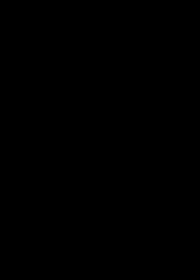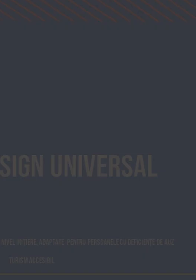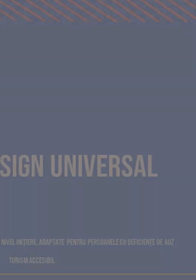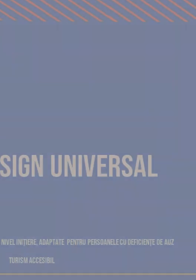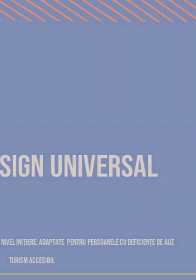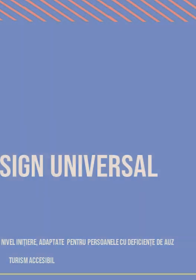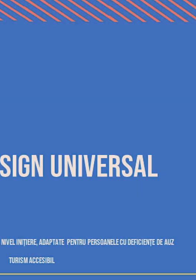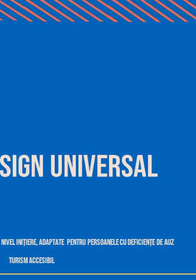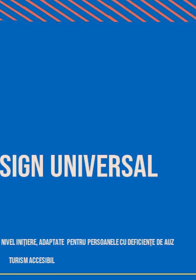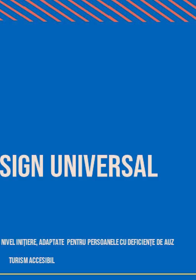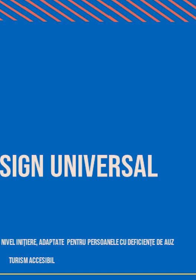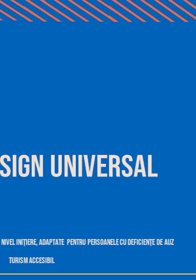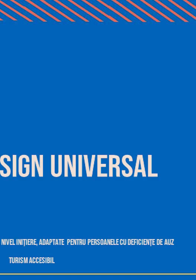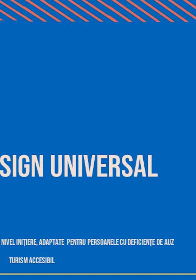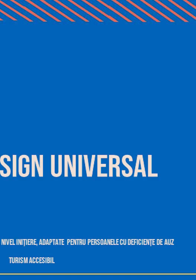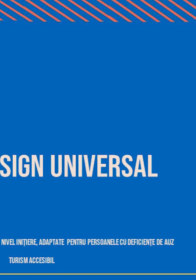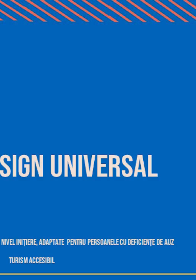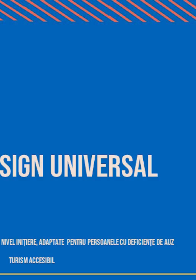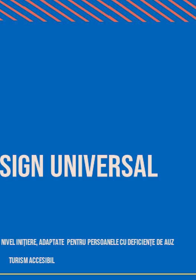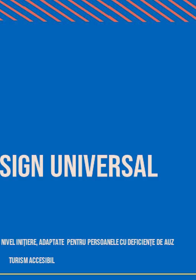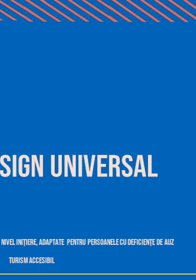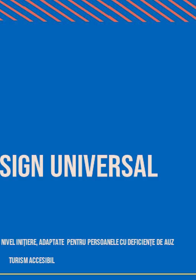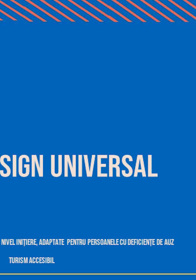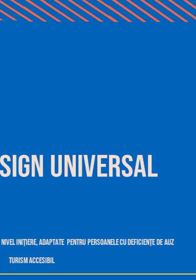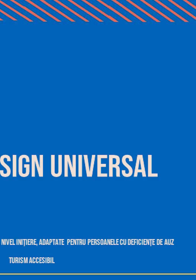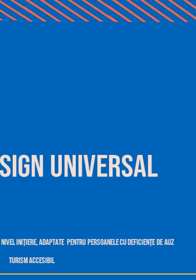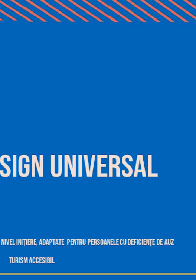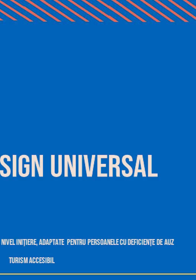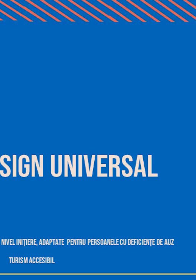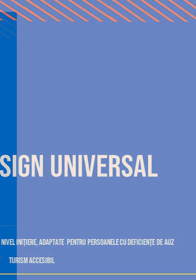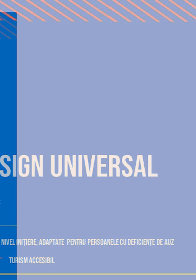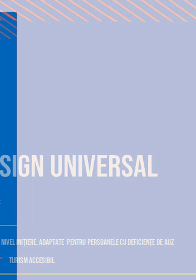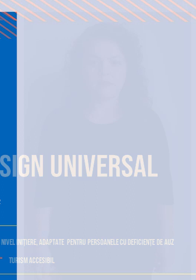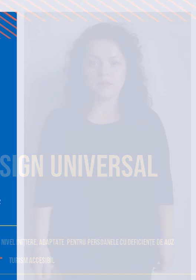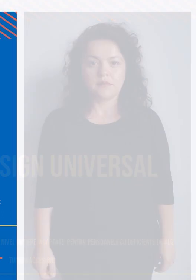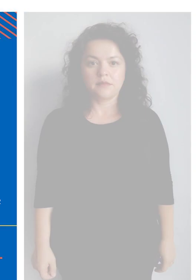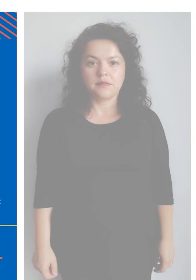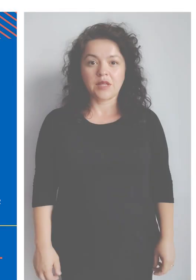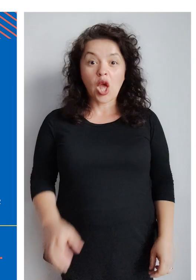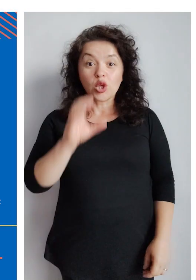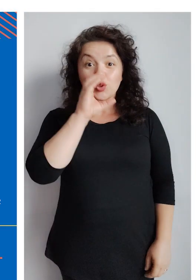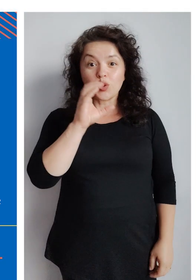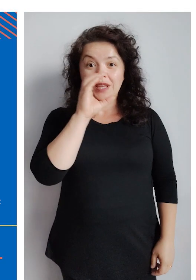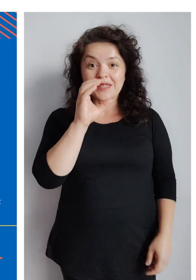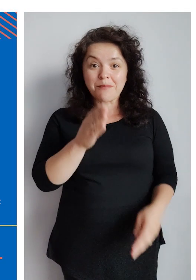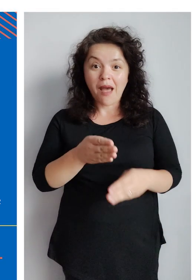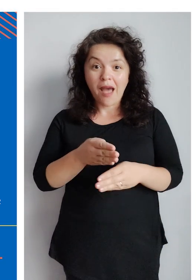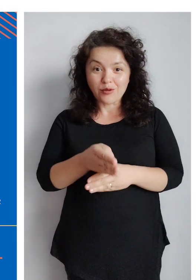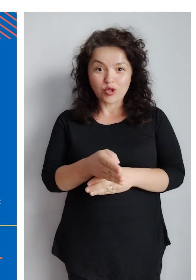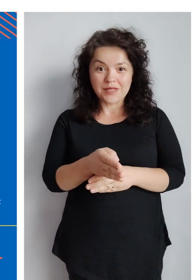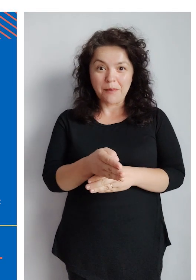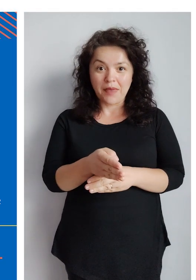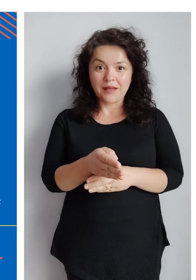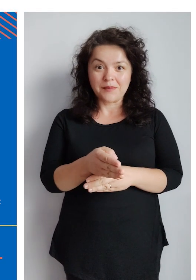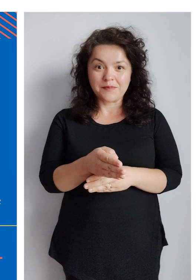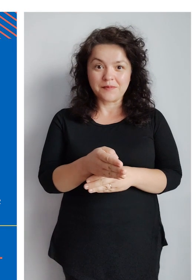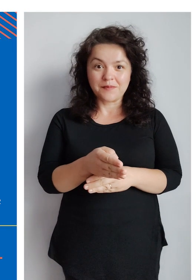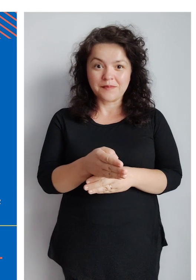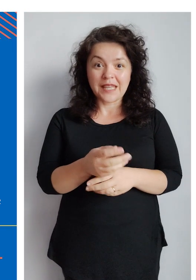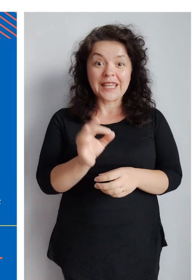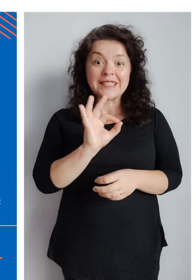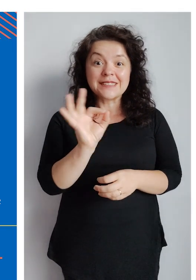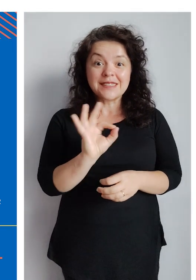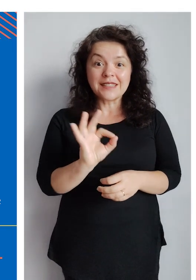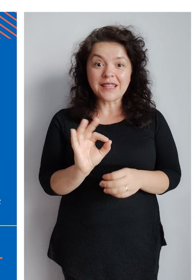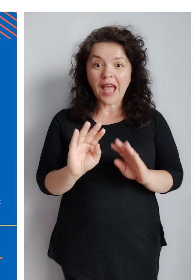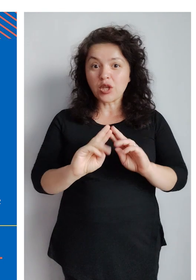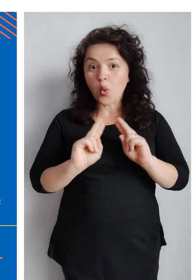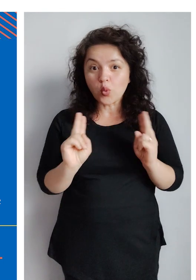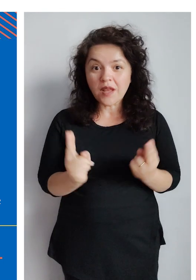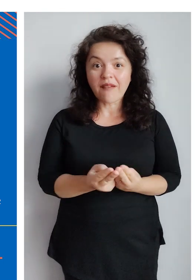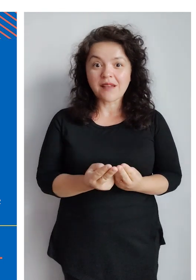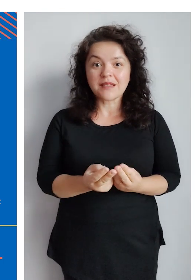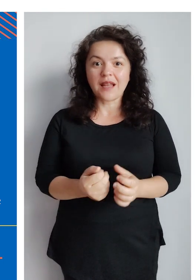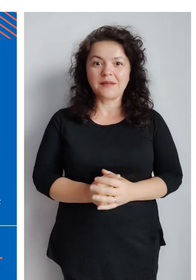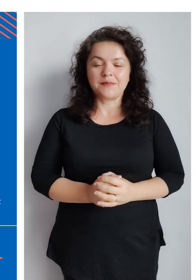Turism accesibil, Design universal.